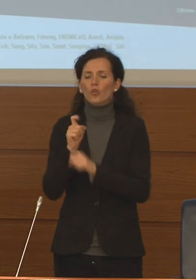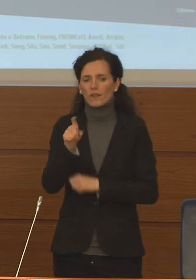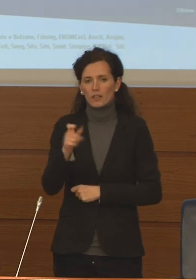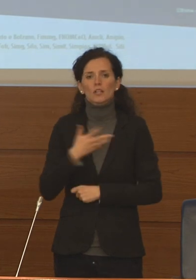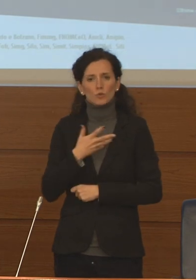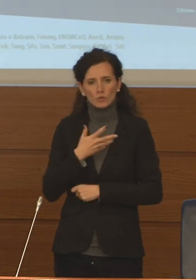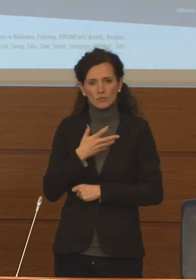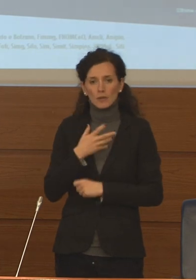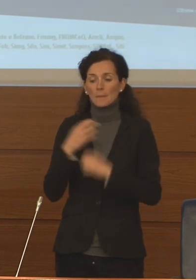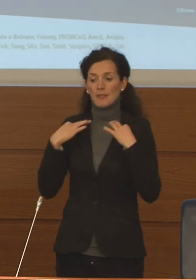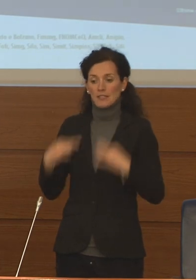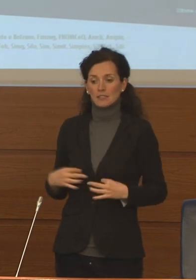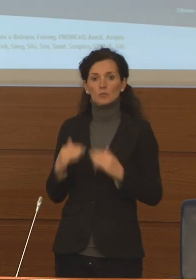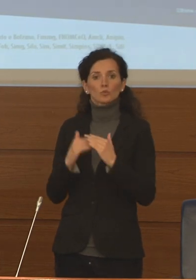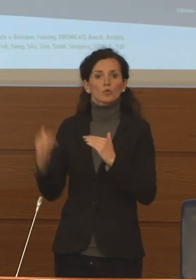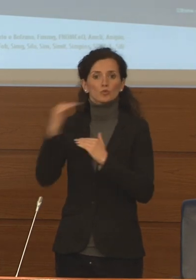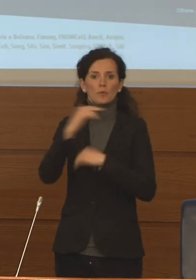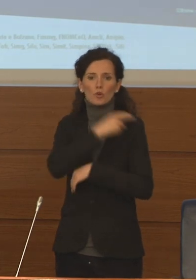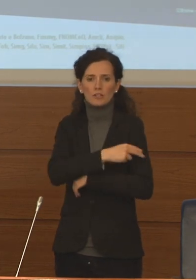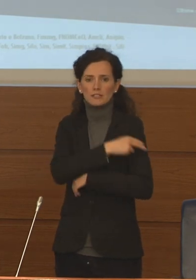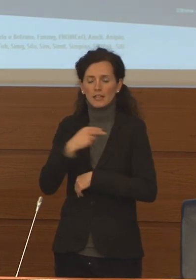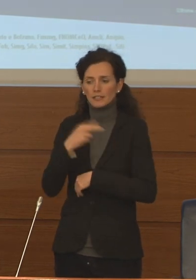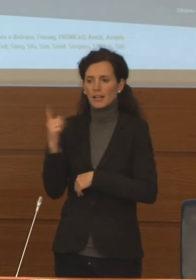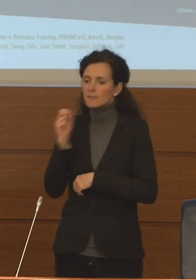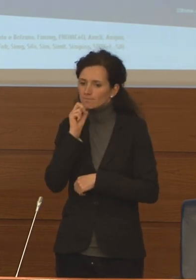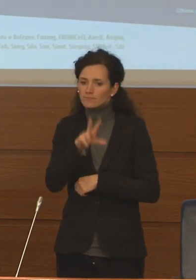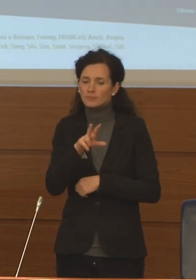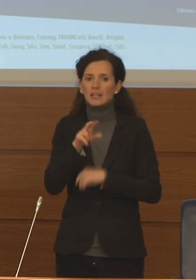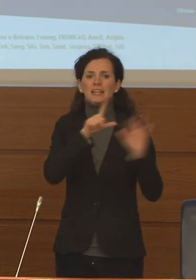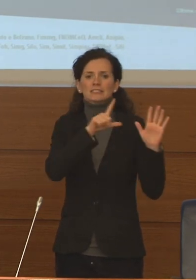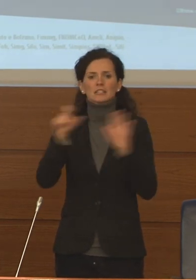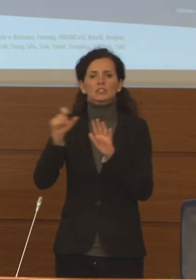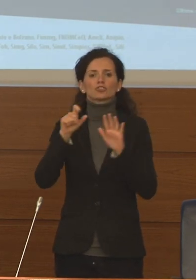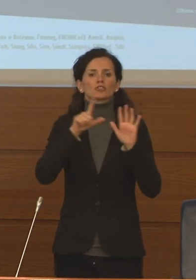Superiore della Sanità è di 778.